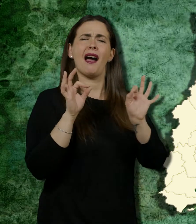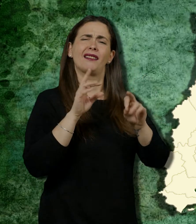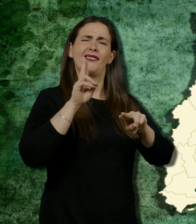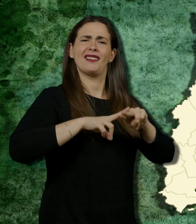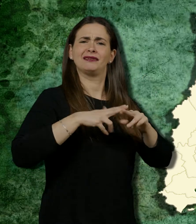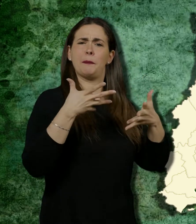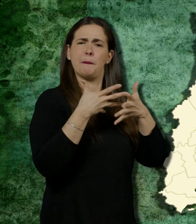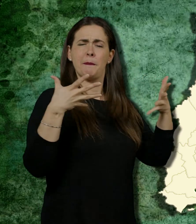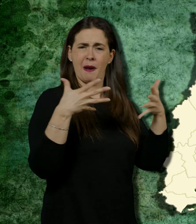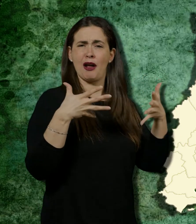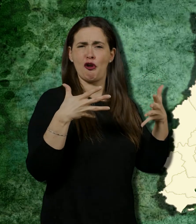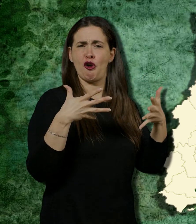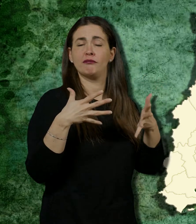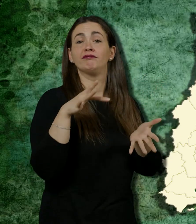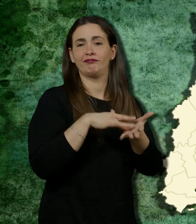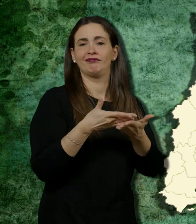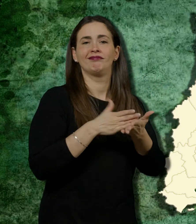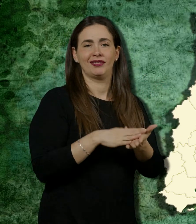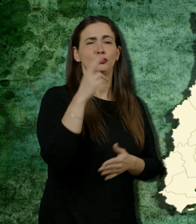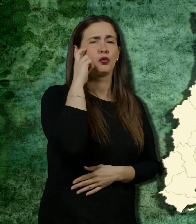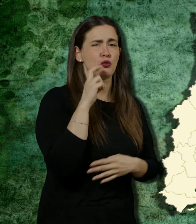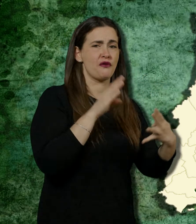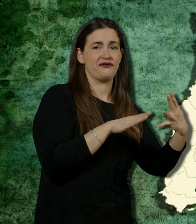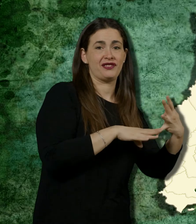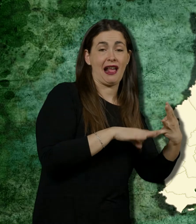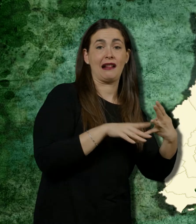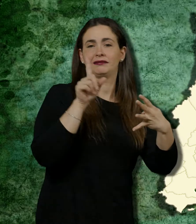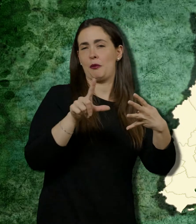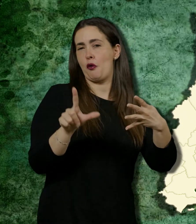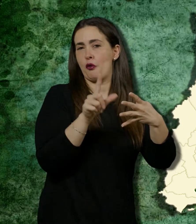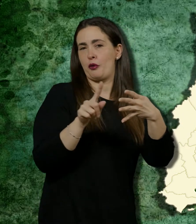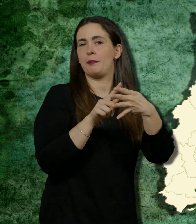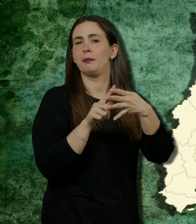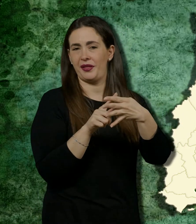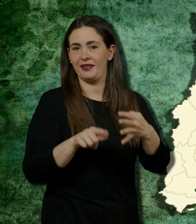Festa Major: finals de juny, principis de juliol.